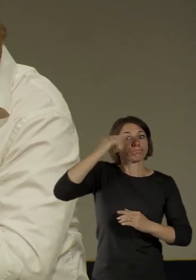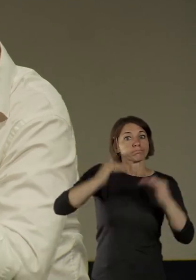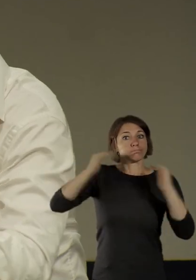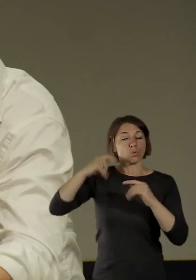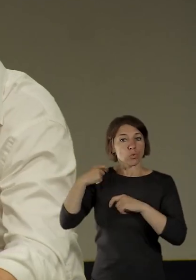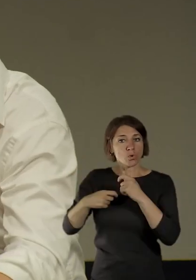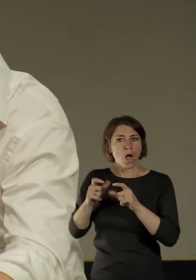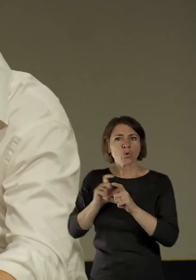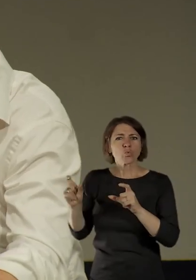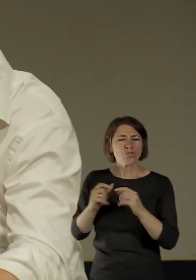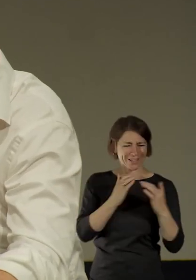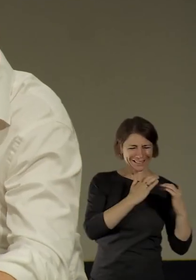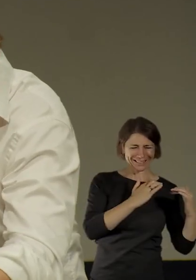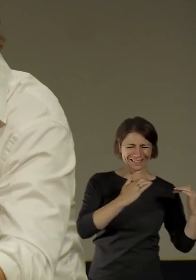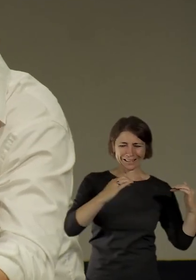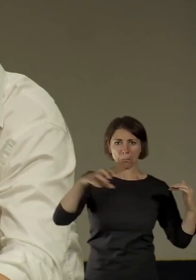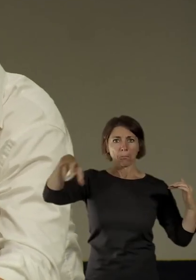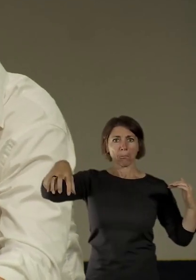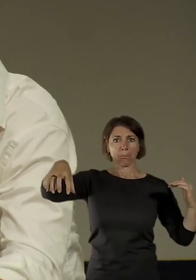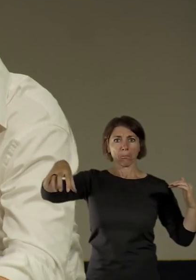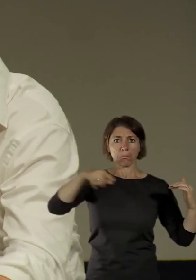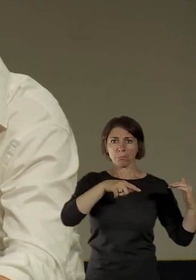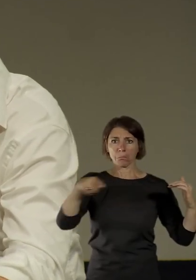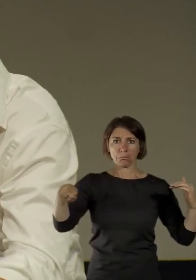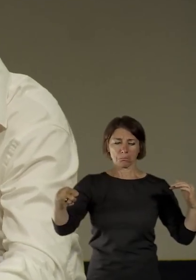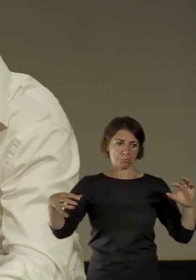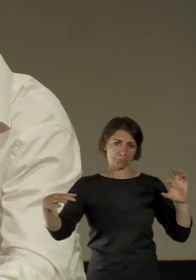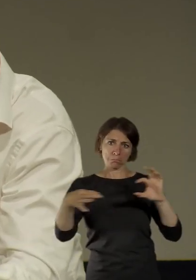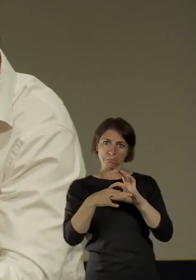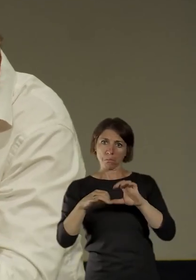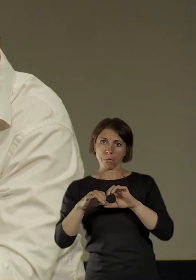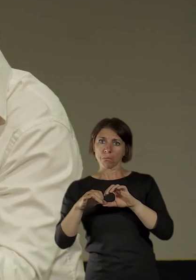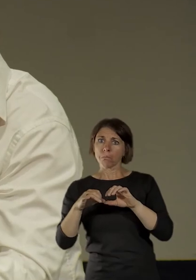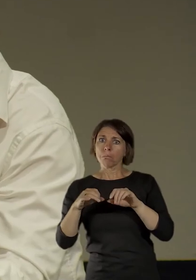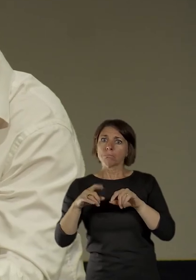už opravdu hodně vzdálené. A možná by to nevadilo. A měla by si objektivně